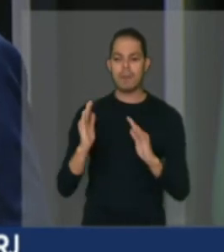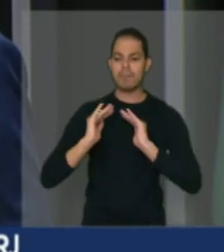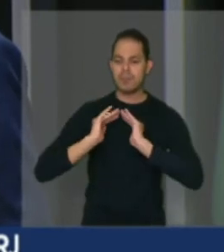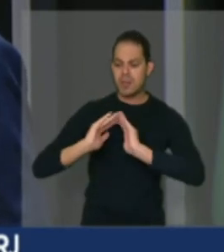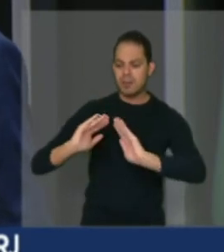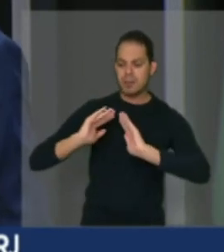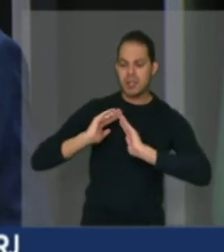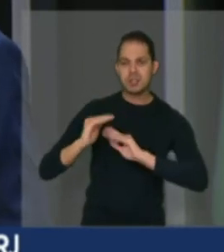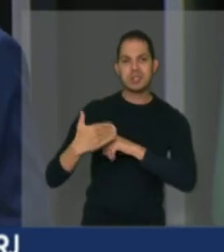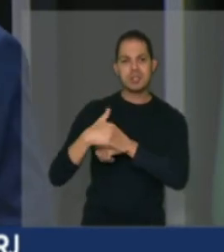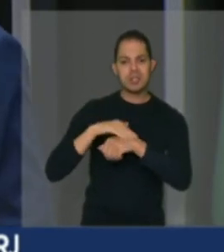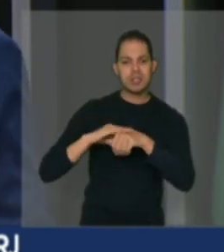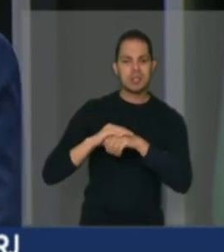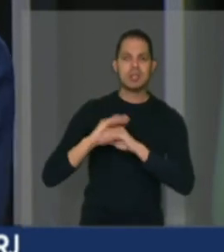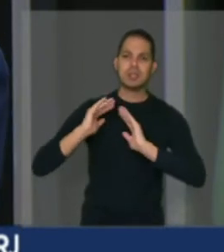DEPUTADO LUIZ LIMA, NÃO DESISTA! LUTE PELO NOSSO